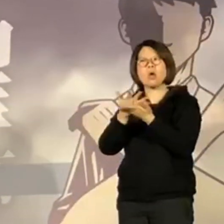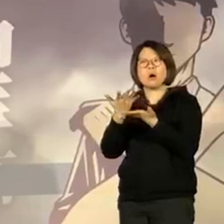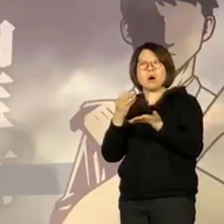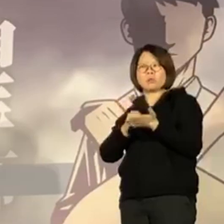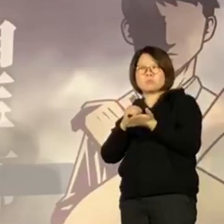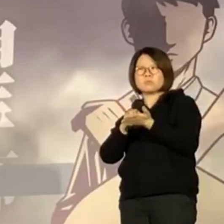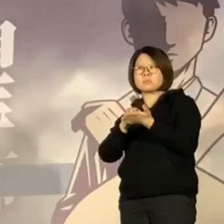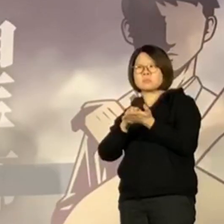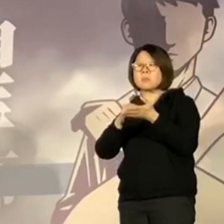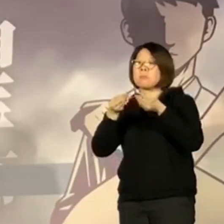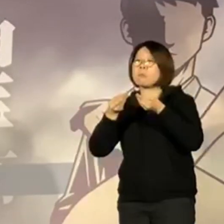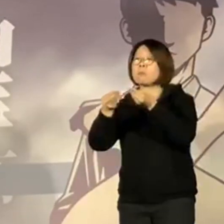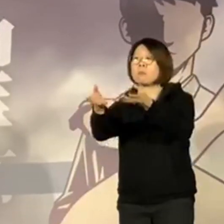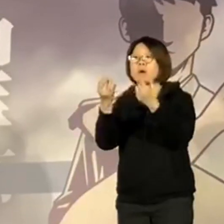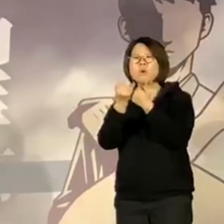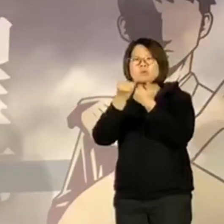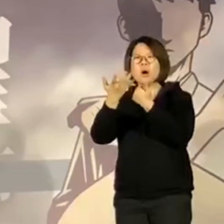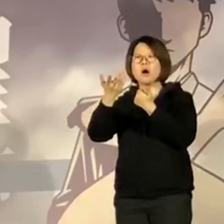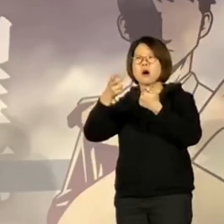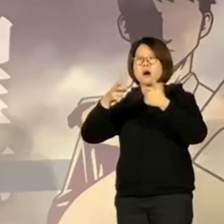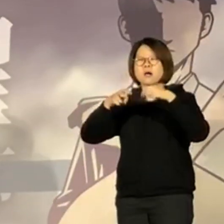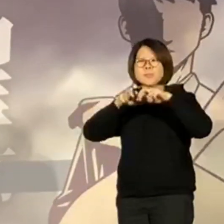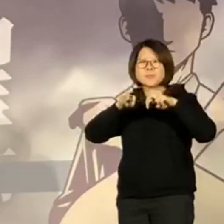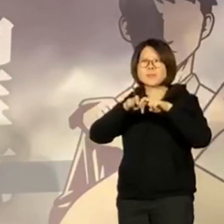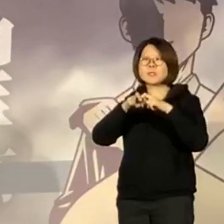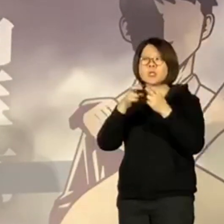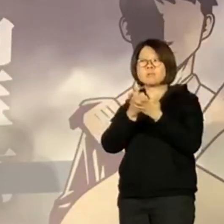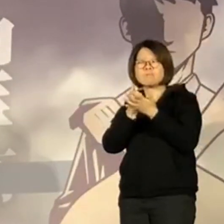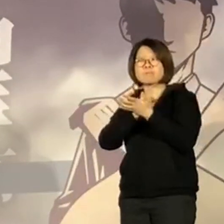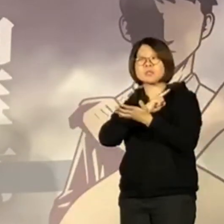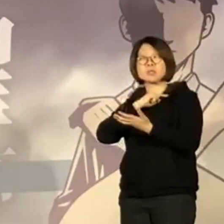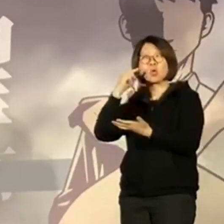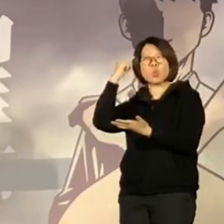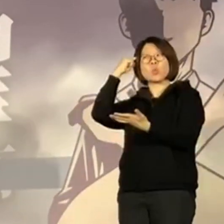去建立自己對於社會事物的看法